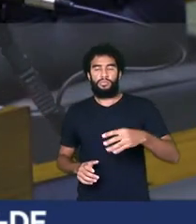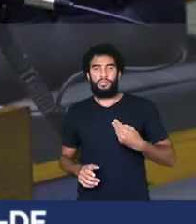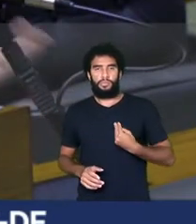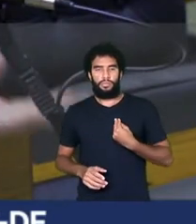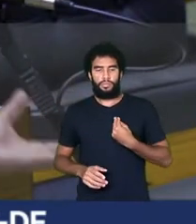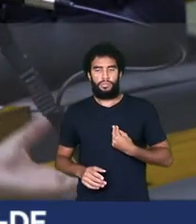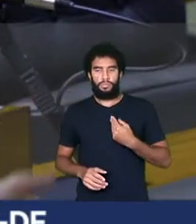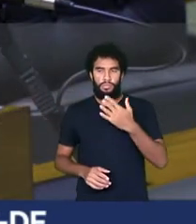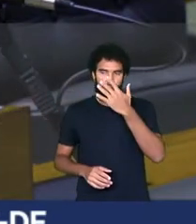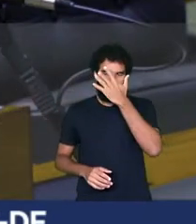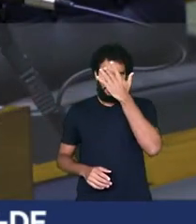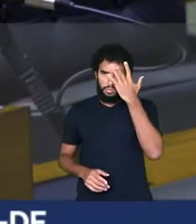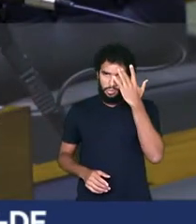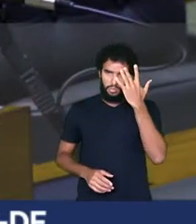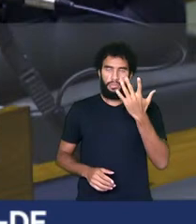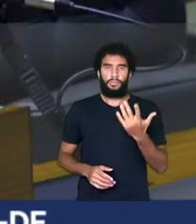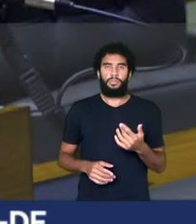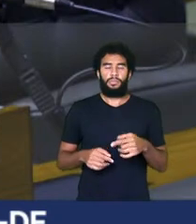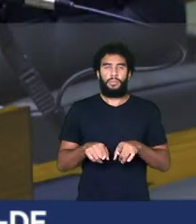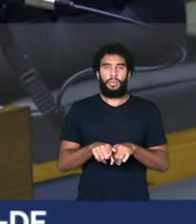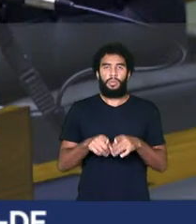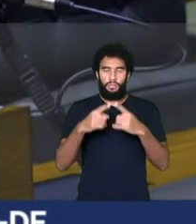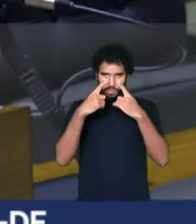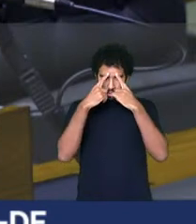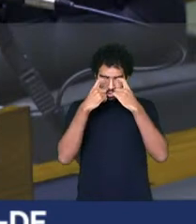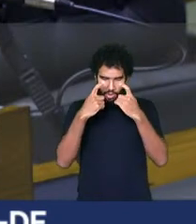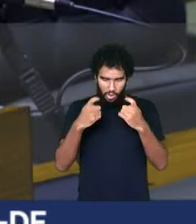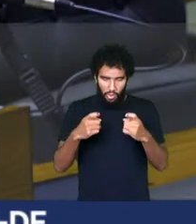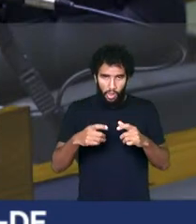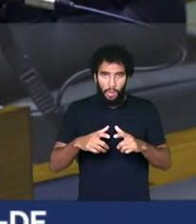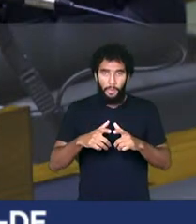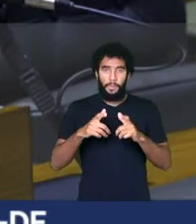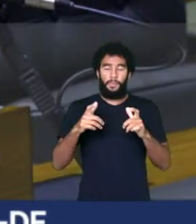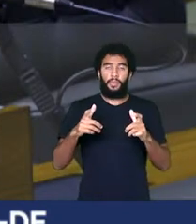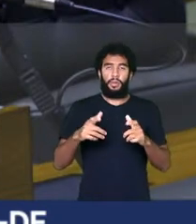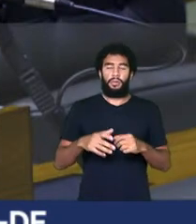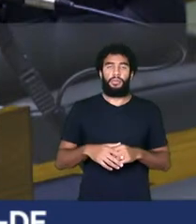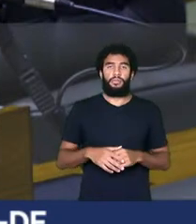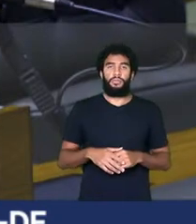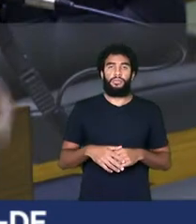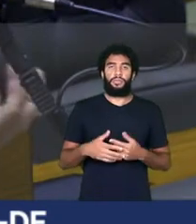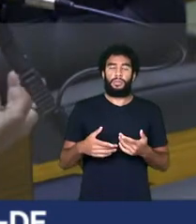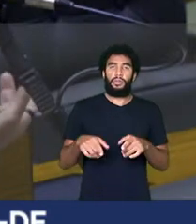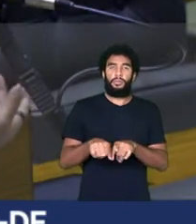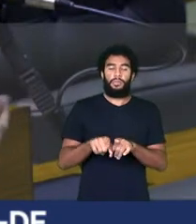HÁ UM IMPACTO IMENSO SOBRE A VIDA DAS PESSOAS, O CRESCIMENTO, INCLUSIVE DA VIOLÊNCIA, E UM IMPACTO AO MEIO AMBIENTE. O QUE SE BUSCA